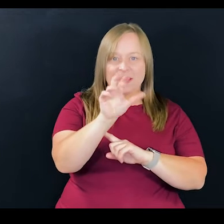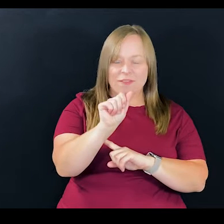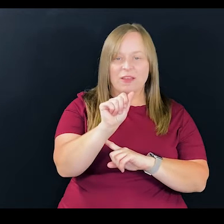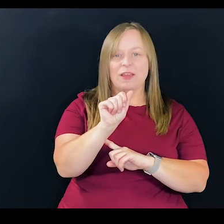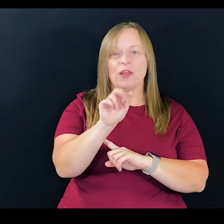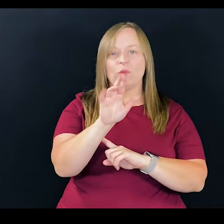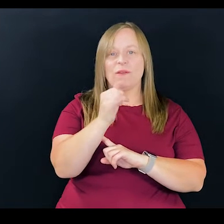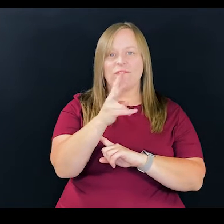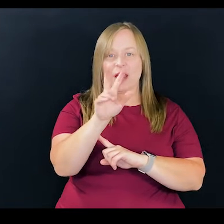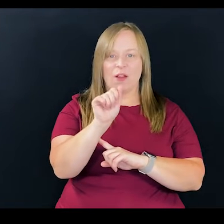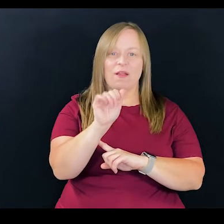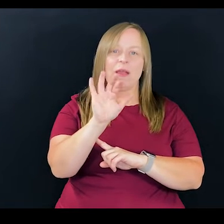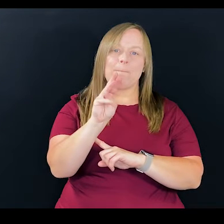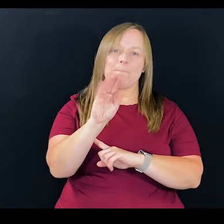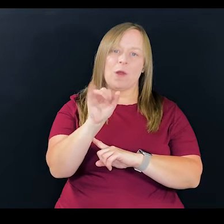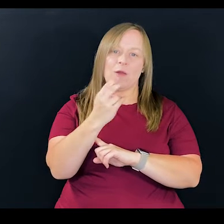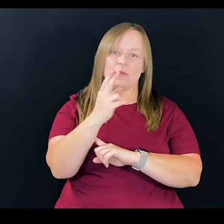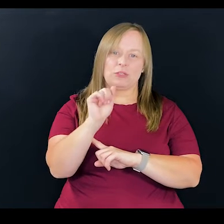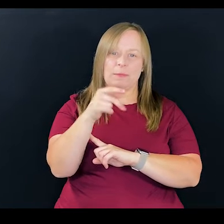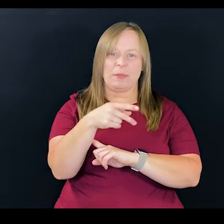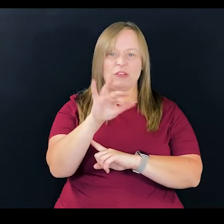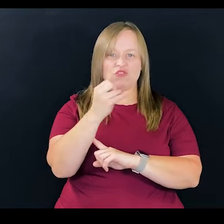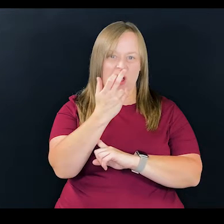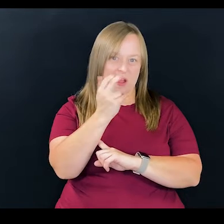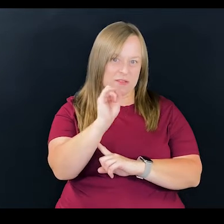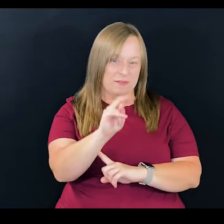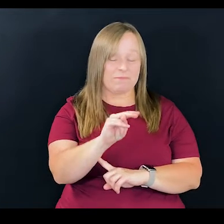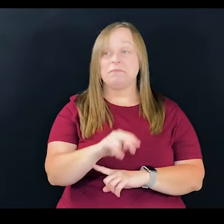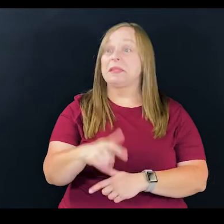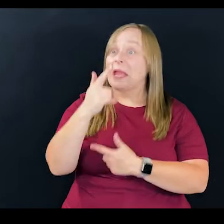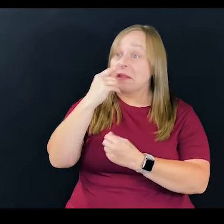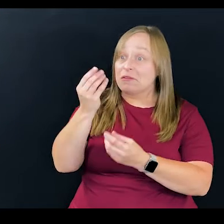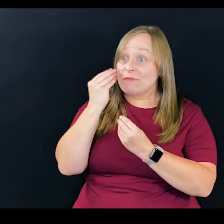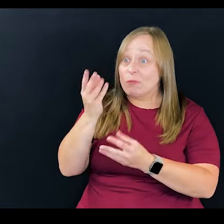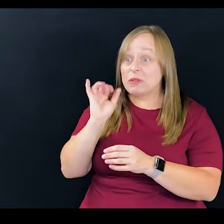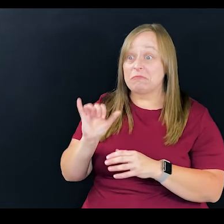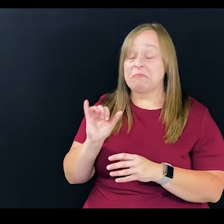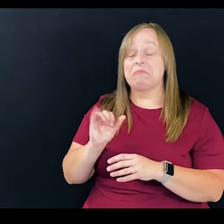como Sylvia Rivera y Marsha P. Johnson. Muy interesante esa información.